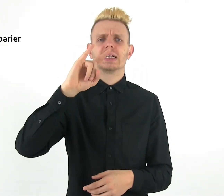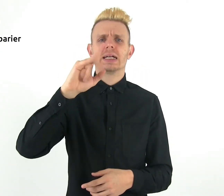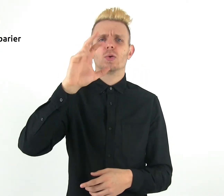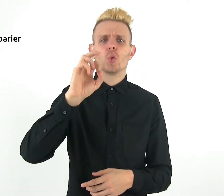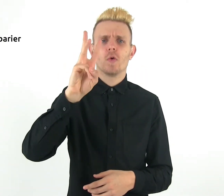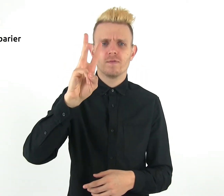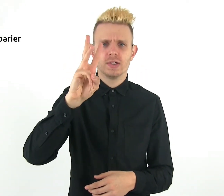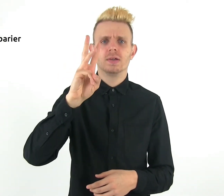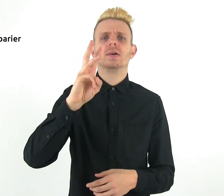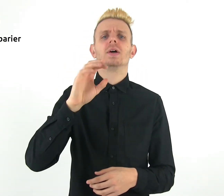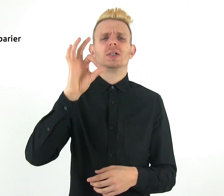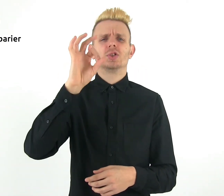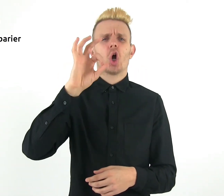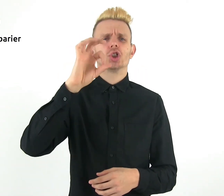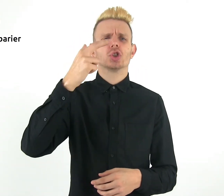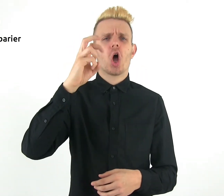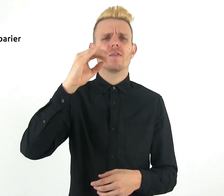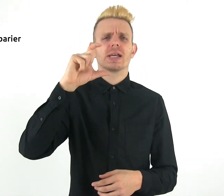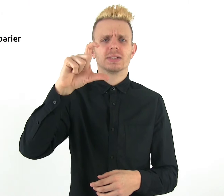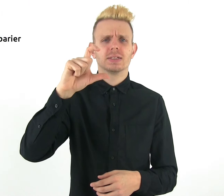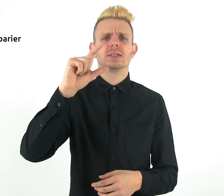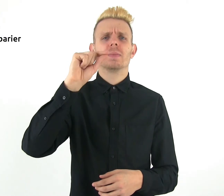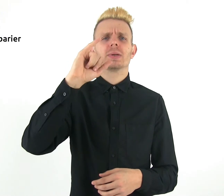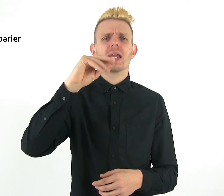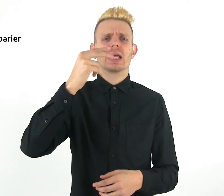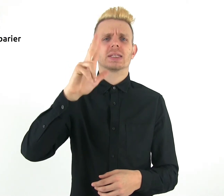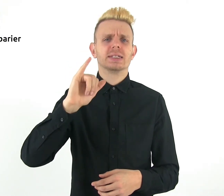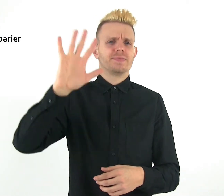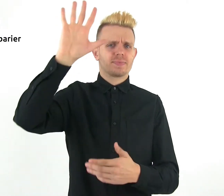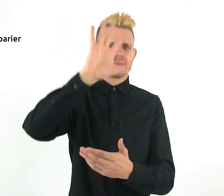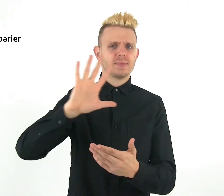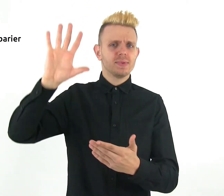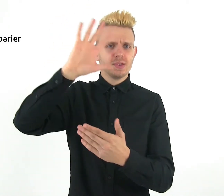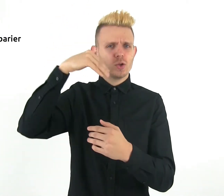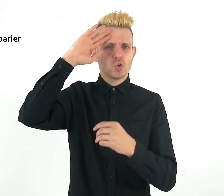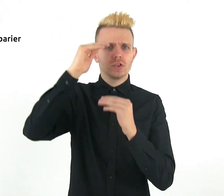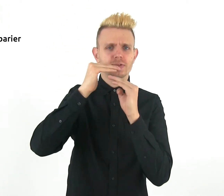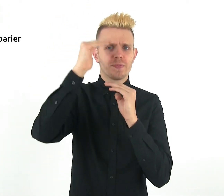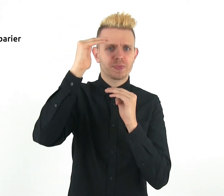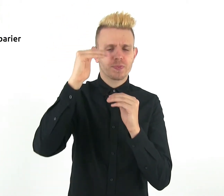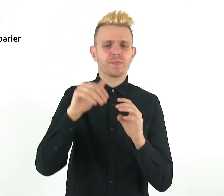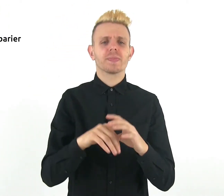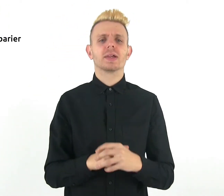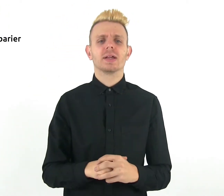Stryków/Sosonowiec Pieńki obok Łódź